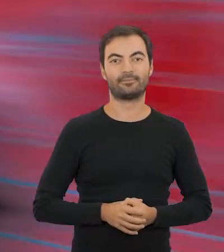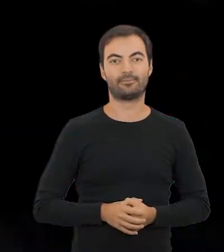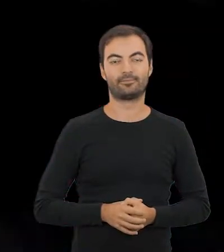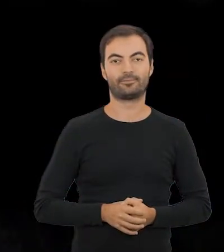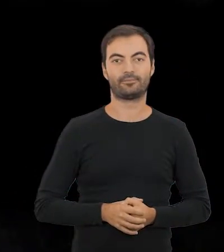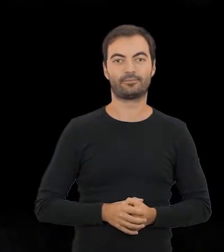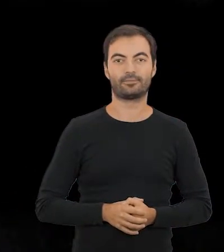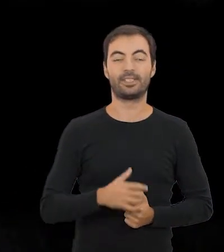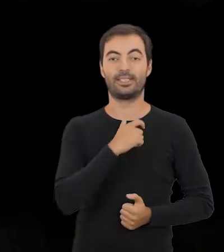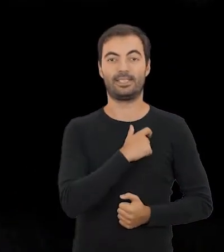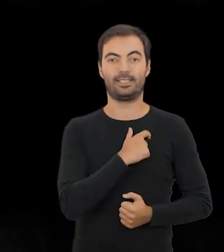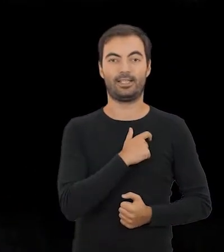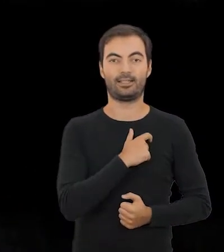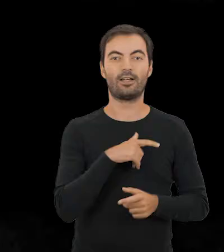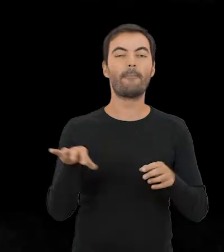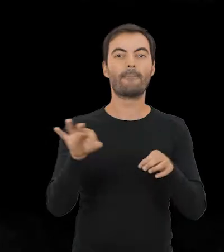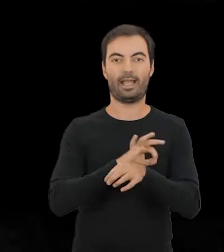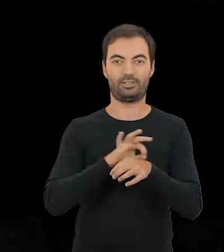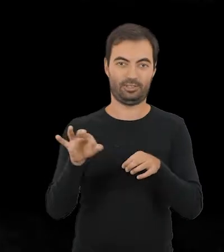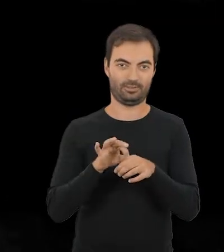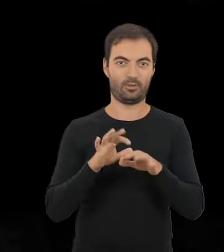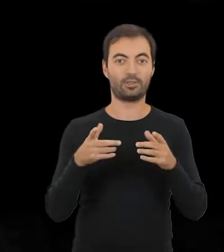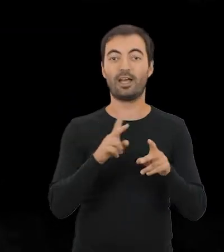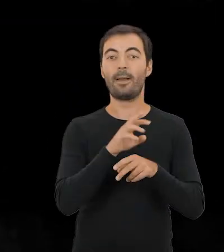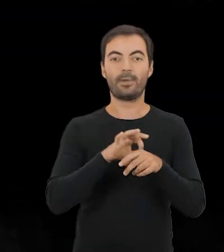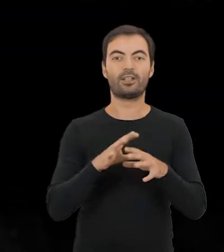Serce jest mięśniem i tak jak wszystkie mięśnie kurczy się i rozkurcza,